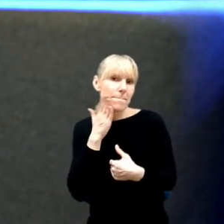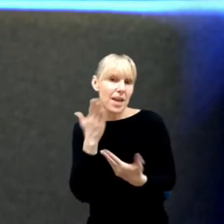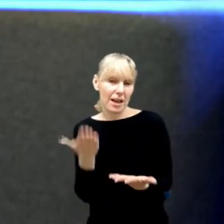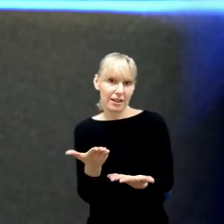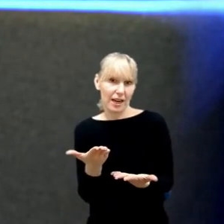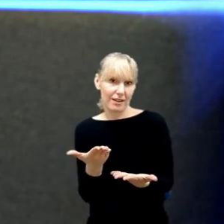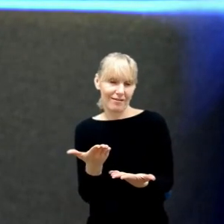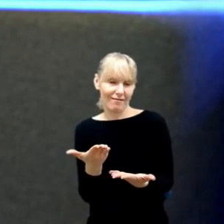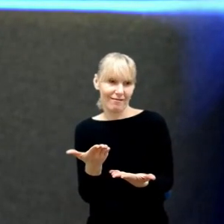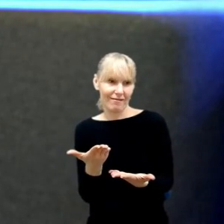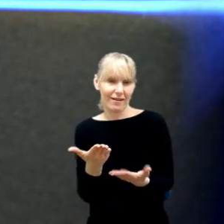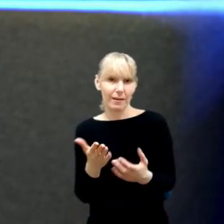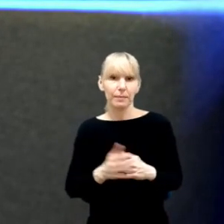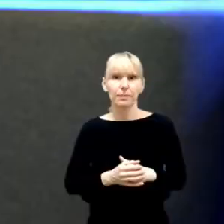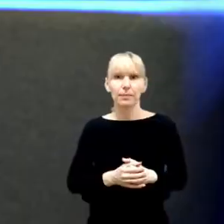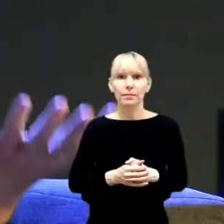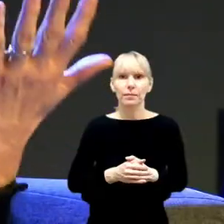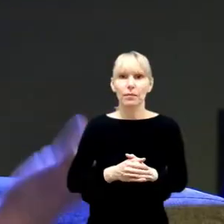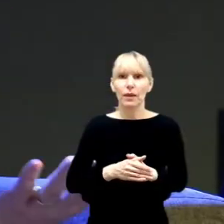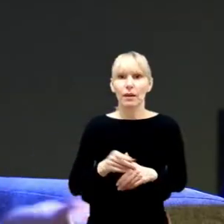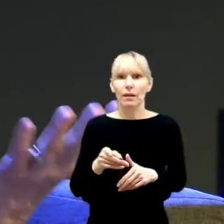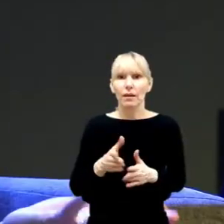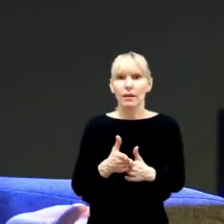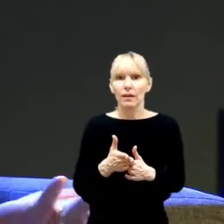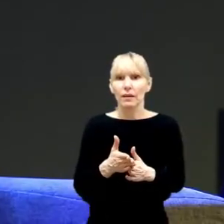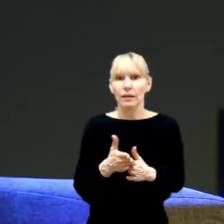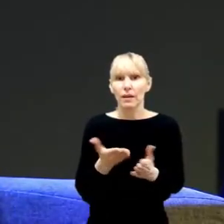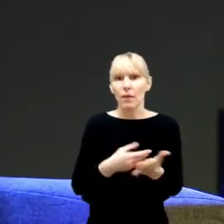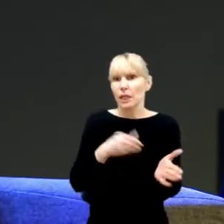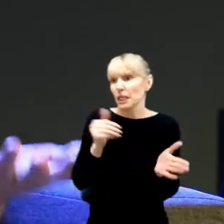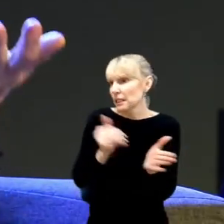z podobnym hasłem, no ale skoro jest zapotrzebowanie,